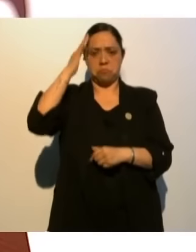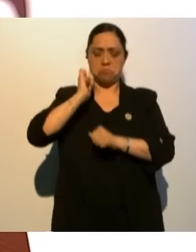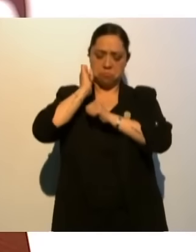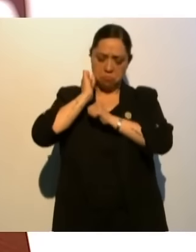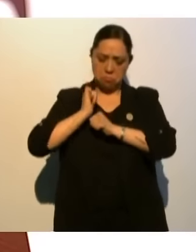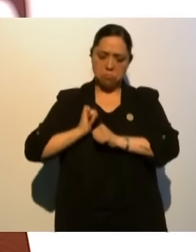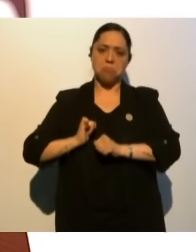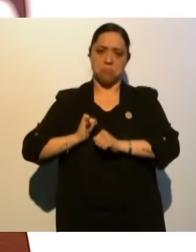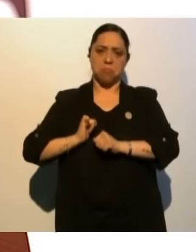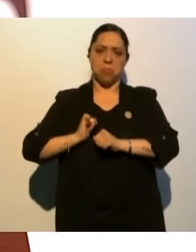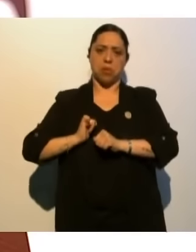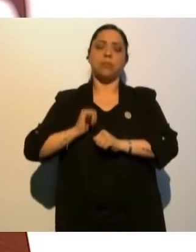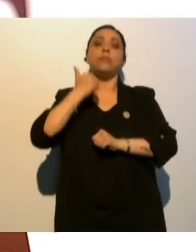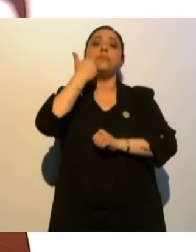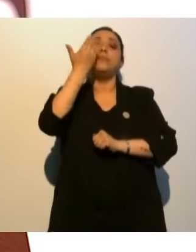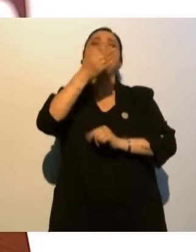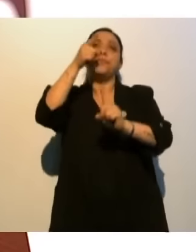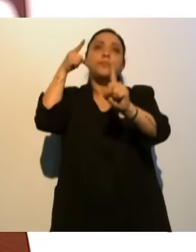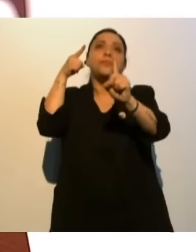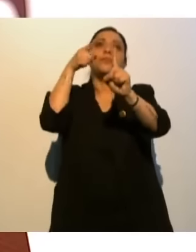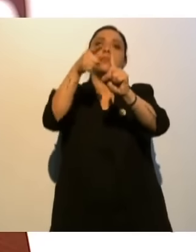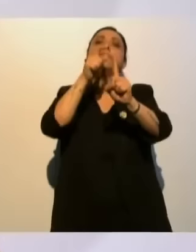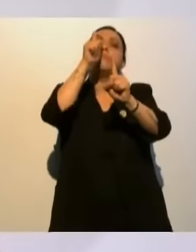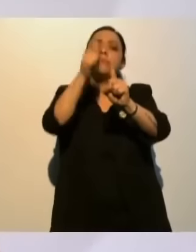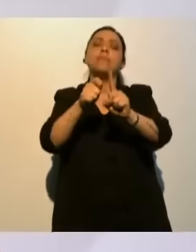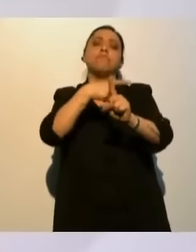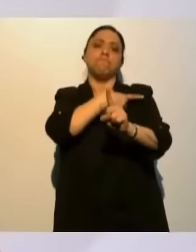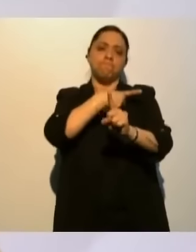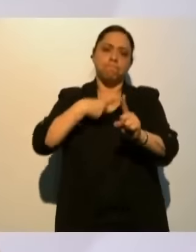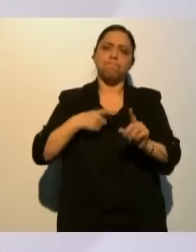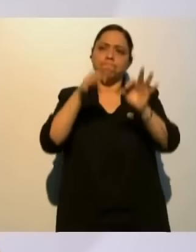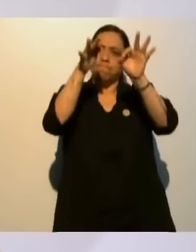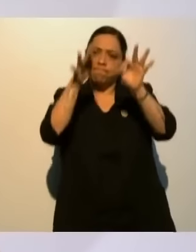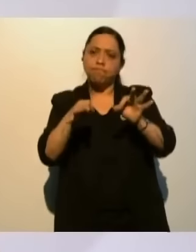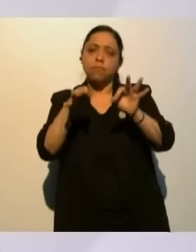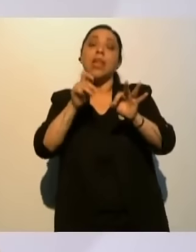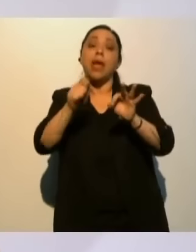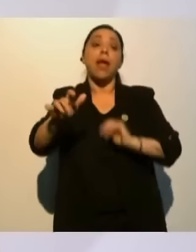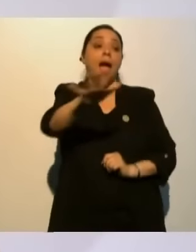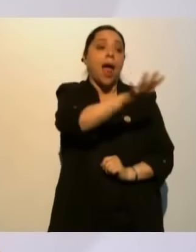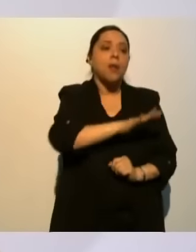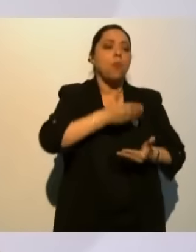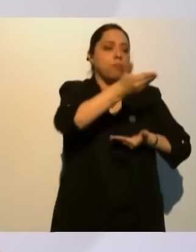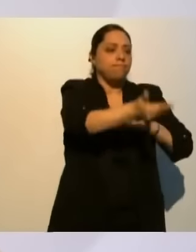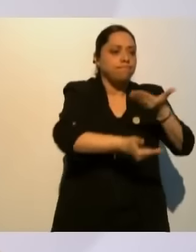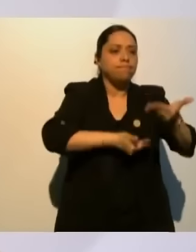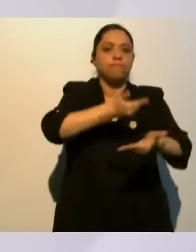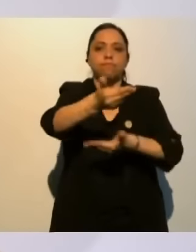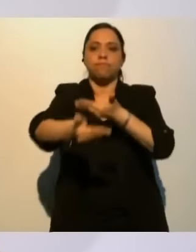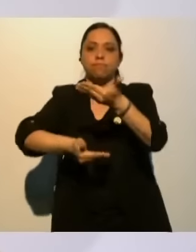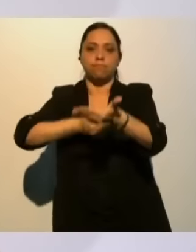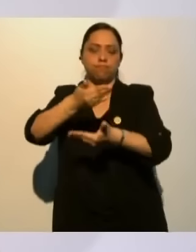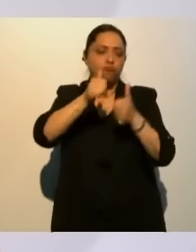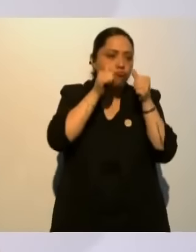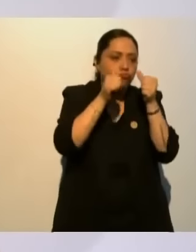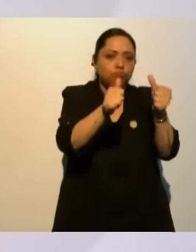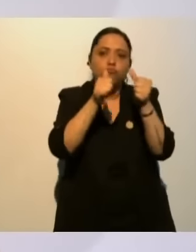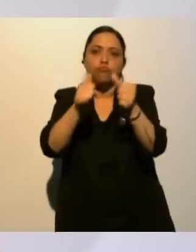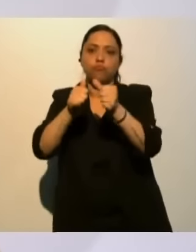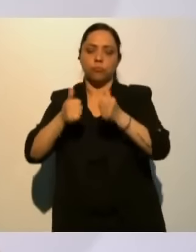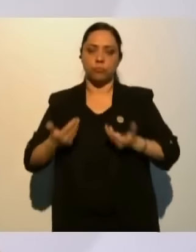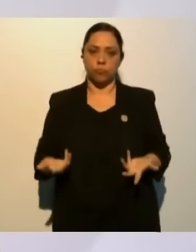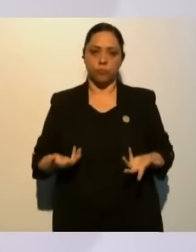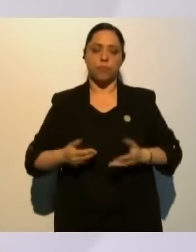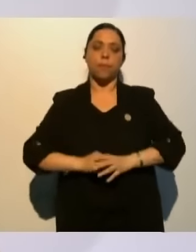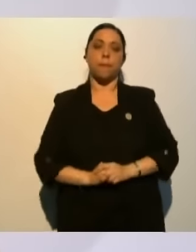misión el deber y la convicción de servir a su pueblo este encuentro que estamos realizando